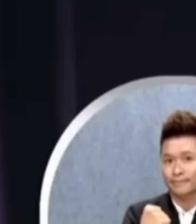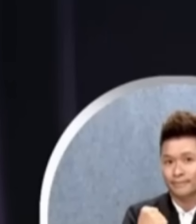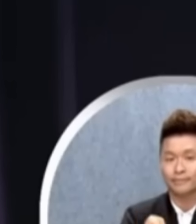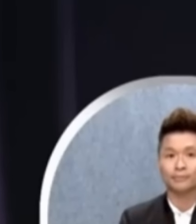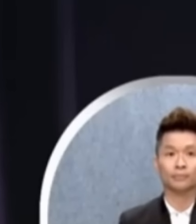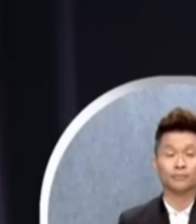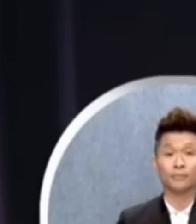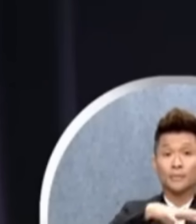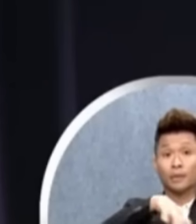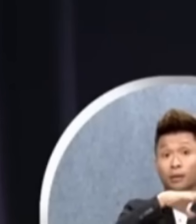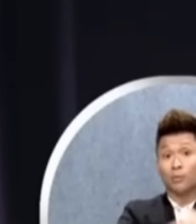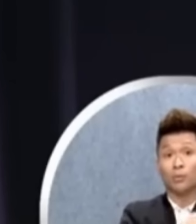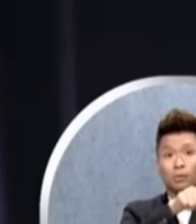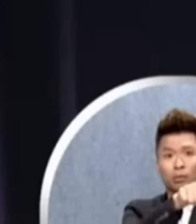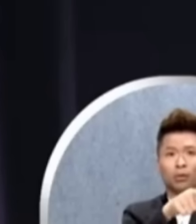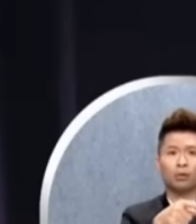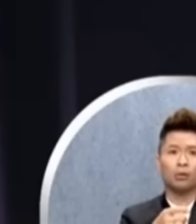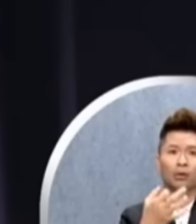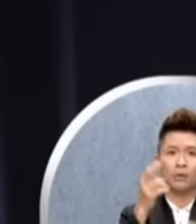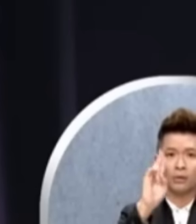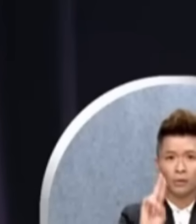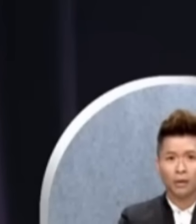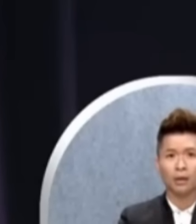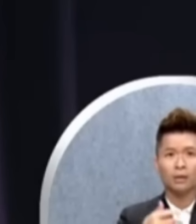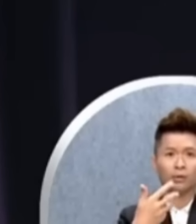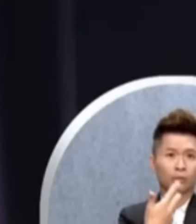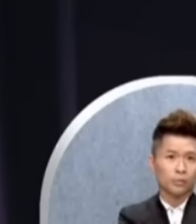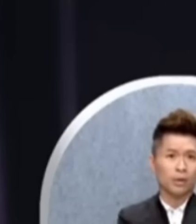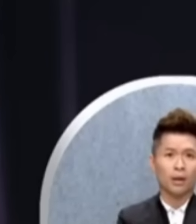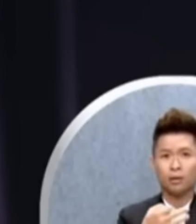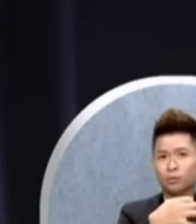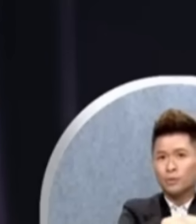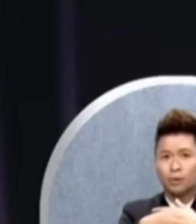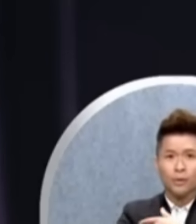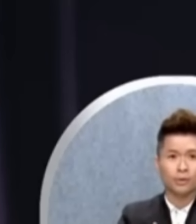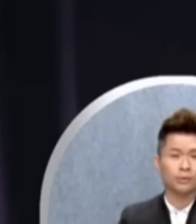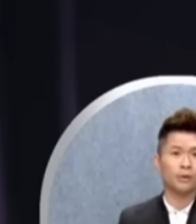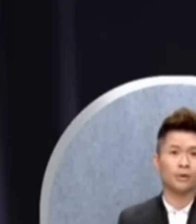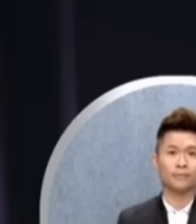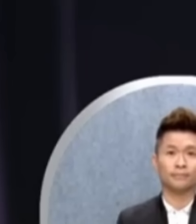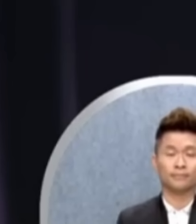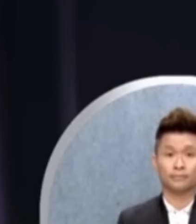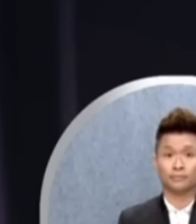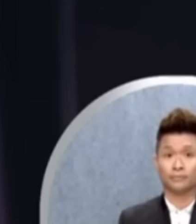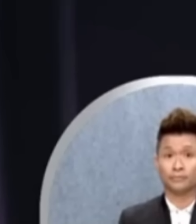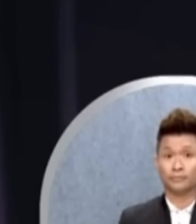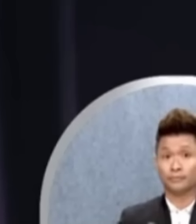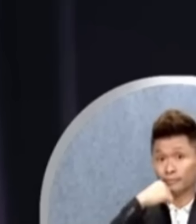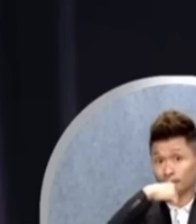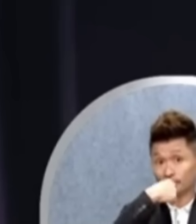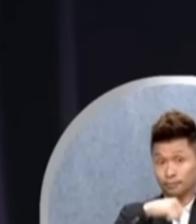新加坡什麼都沒有 沒水 沒電 沒蔬菜 沒水果 東協十國最燦爛的鑽石 現在是新加坡